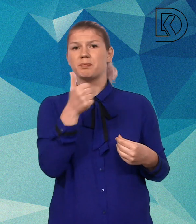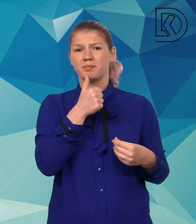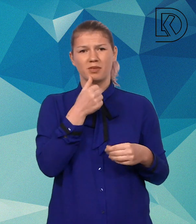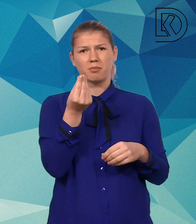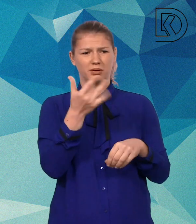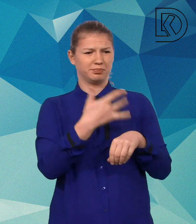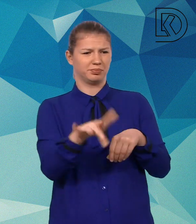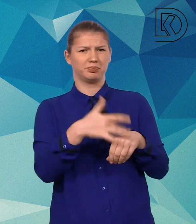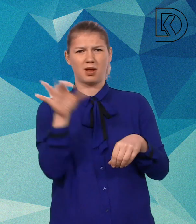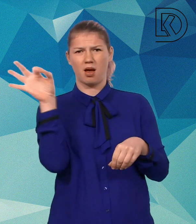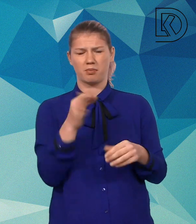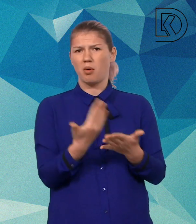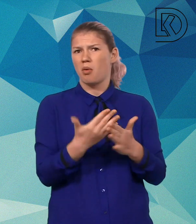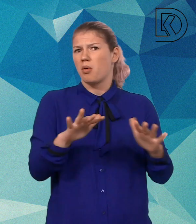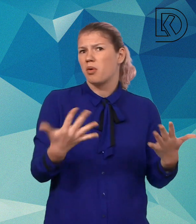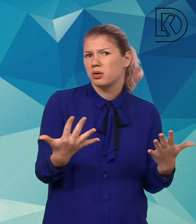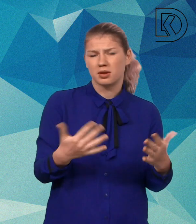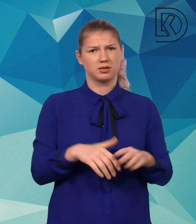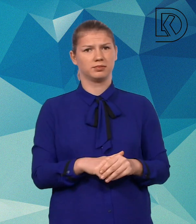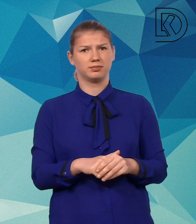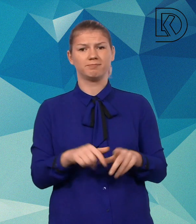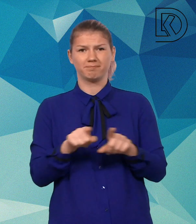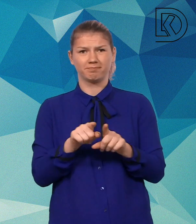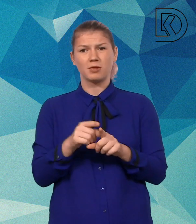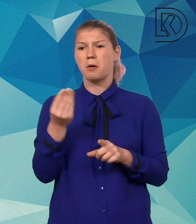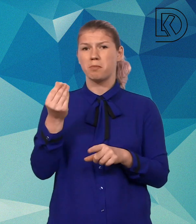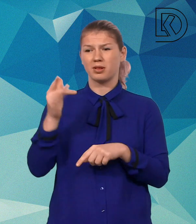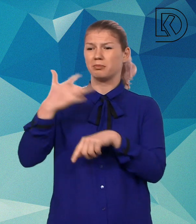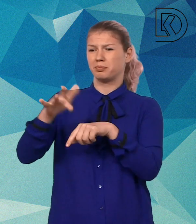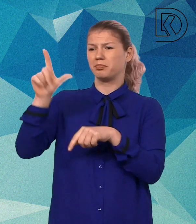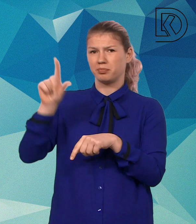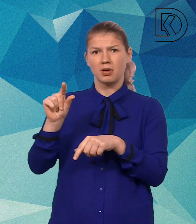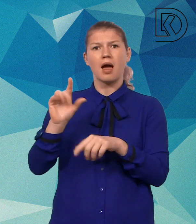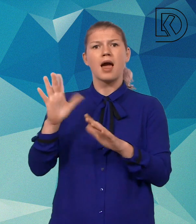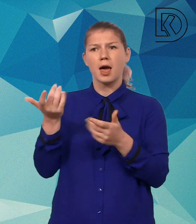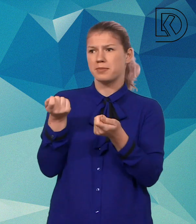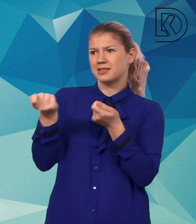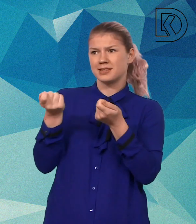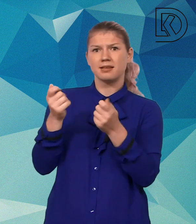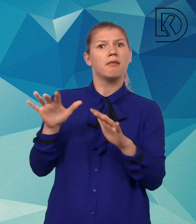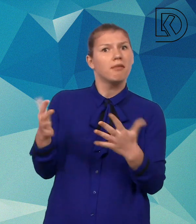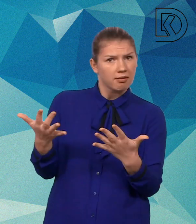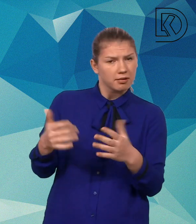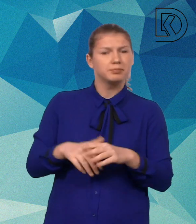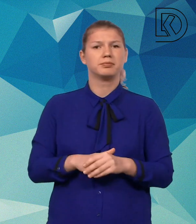Pavyzdžiui, pastebite, jog dažnai baigiasi pinigai. Kodėl taip yra? Kaip kontroliuoti, kad taip greitai nesibaigtų pinigai?